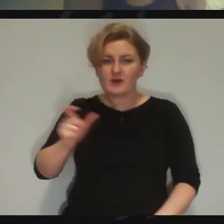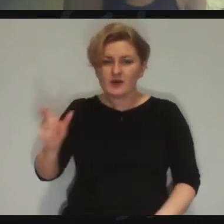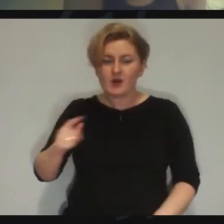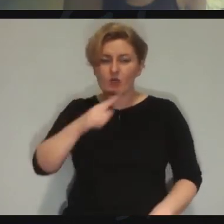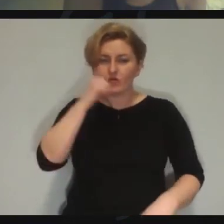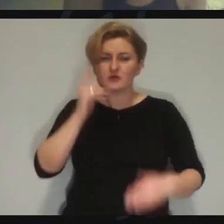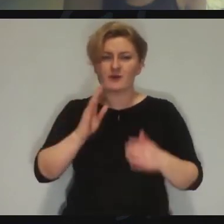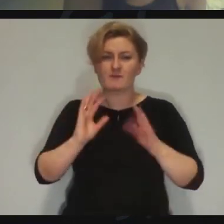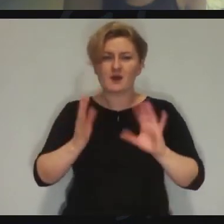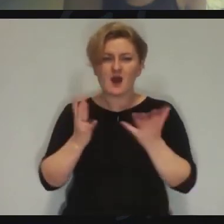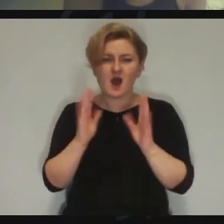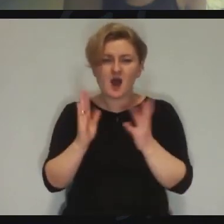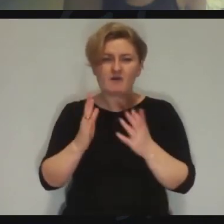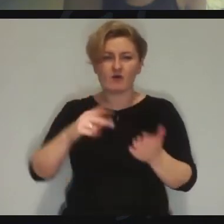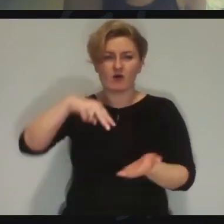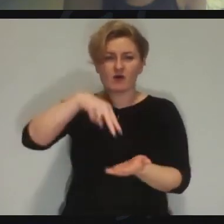To jest prawdziwe.